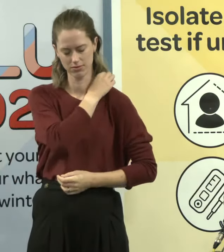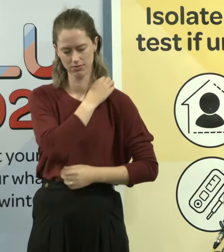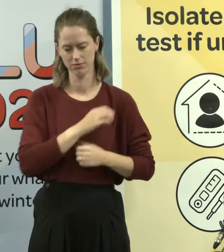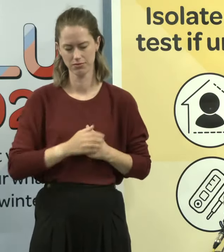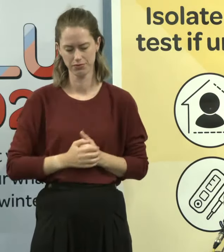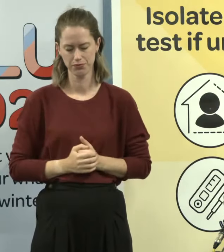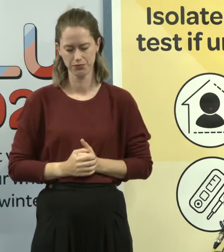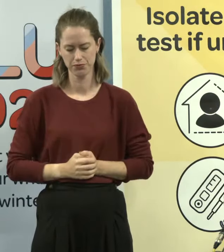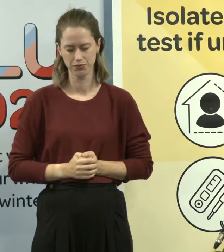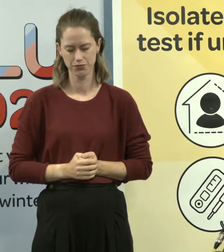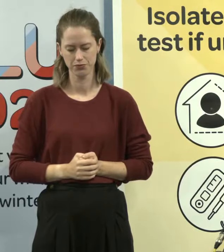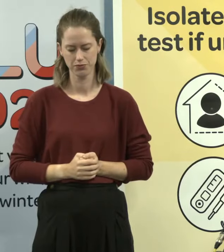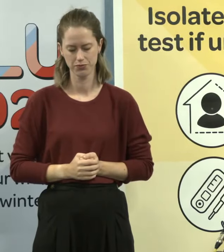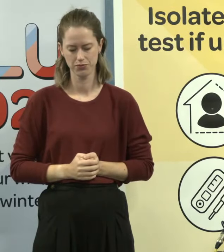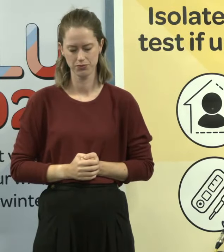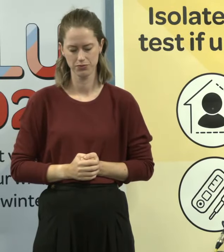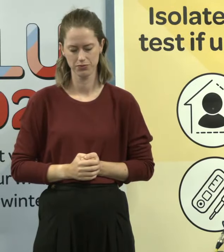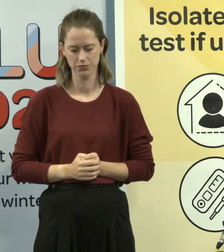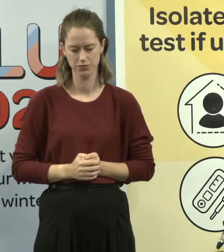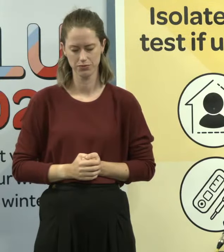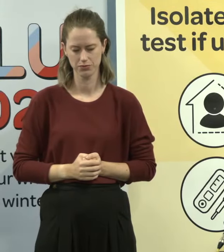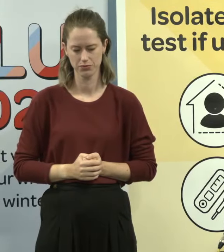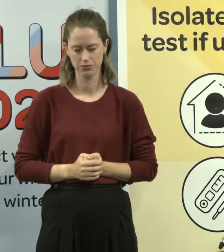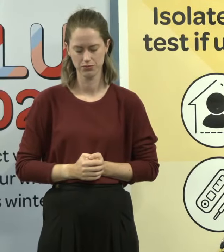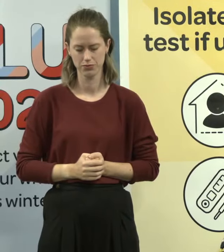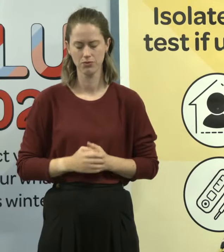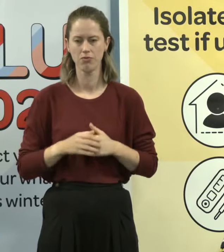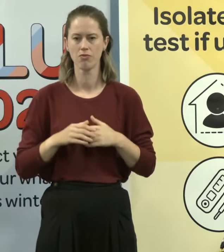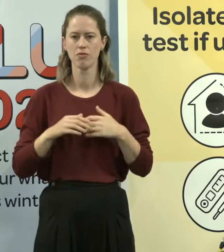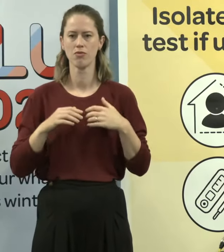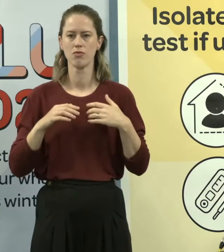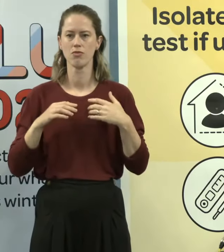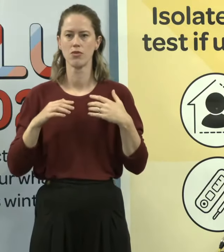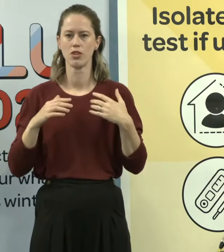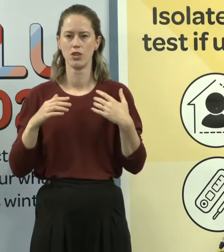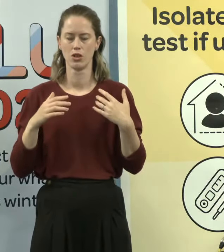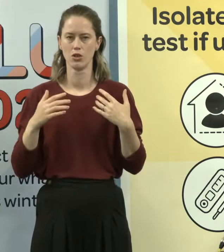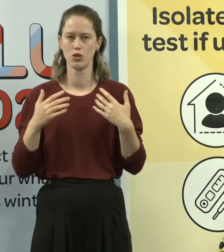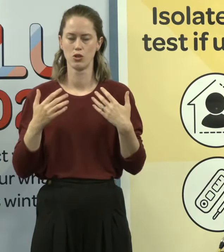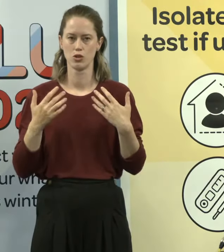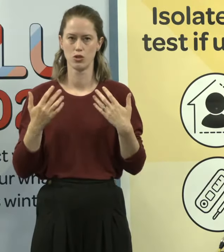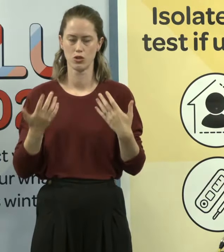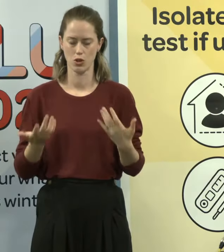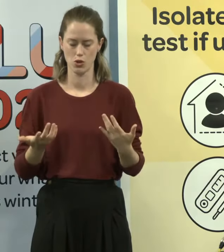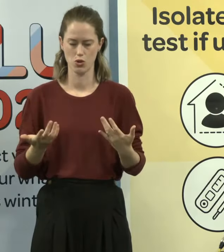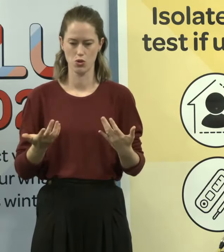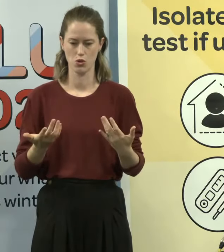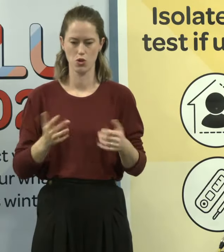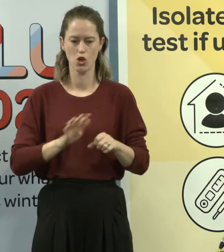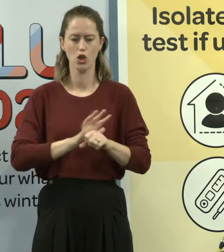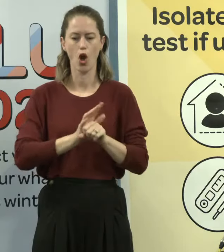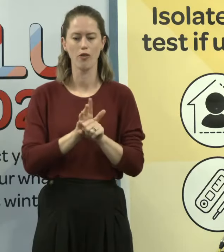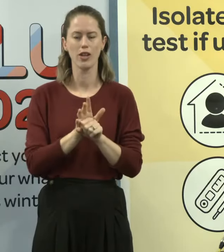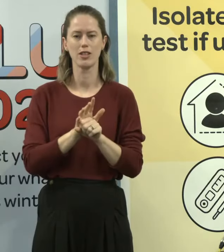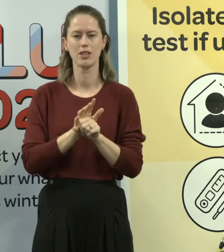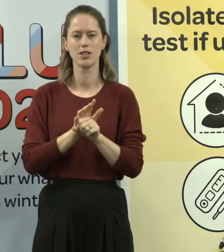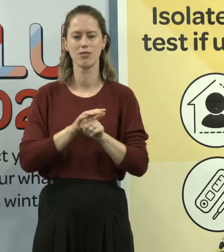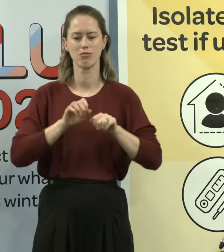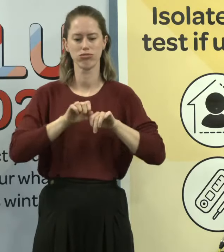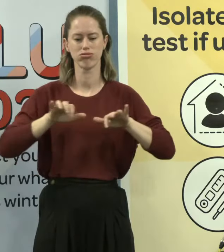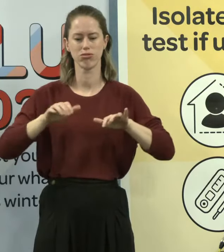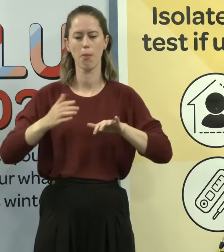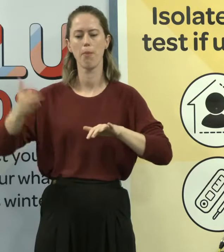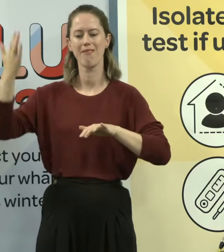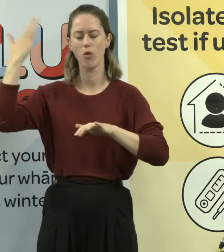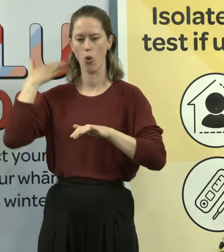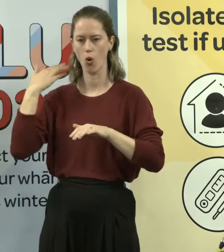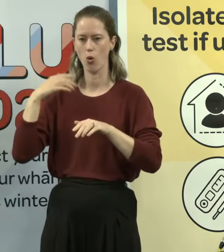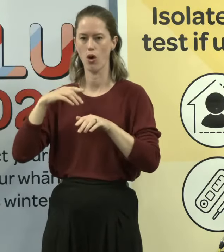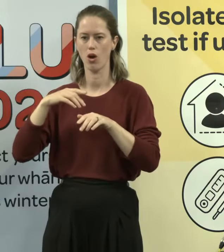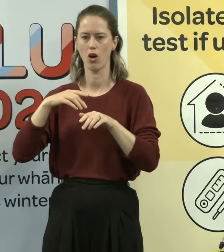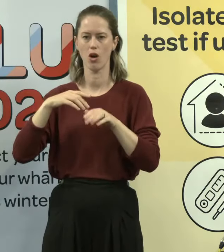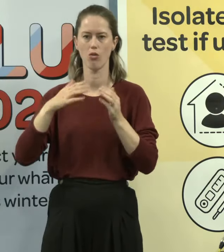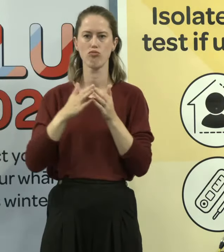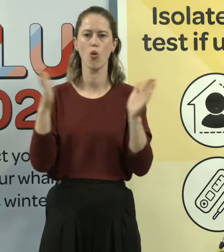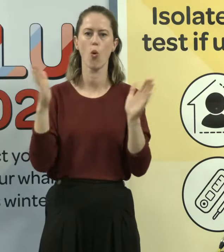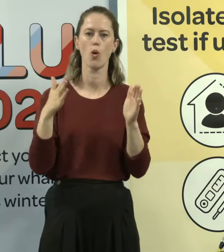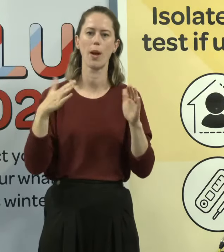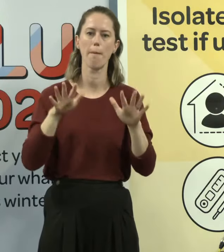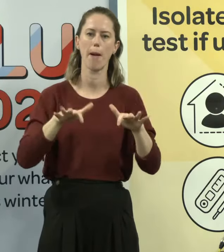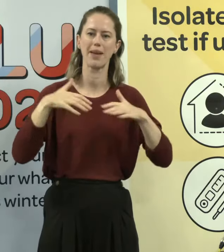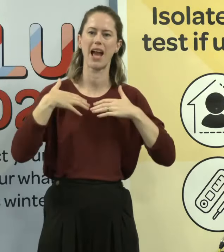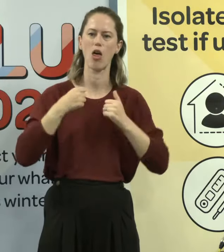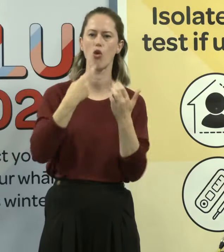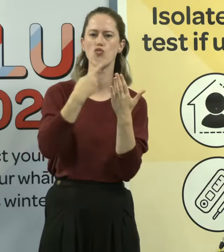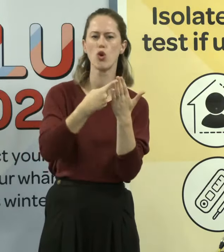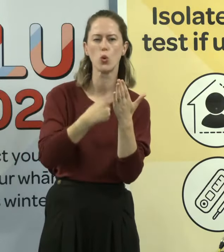korero tere mo tera. Ka rite ki